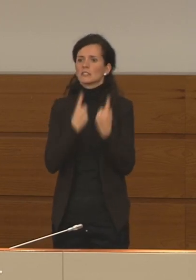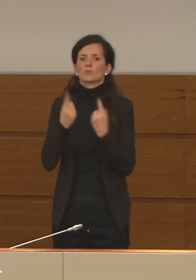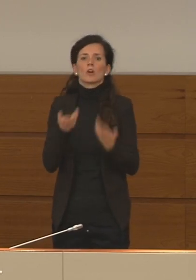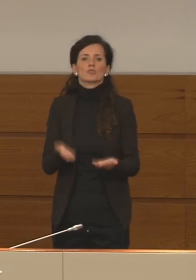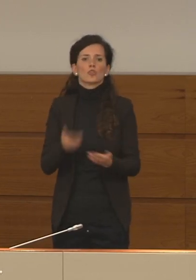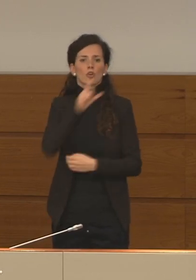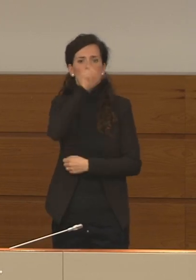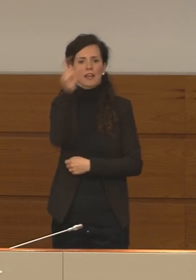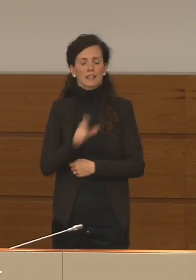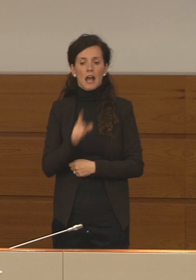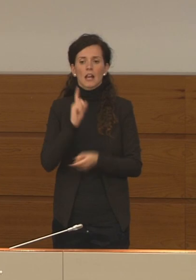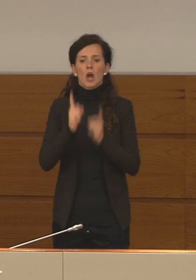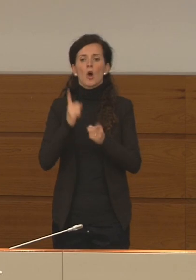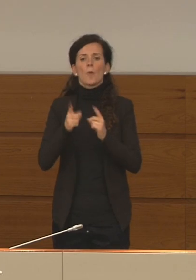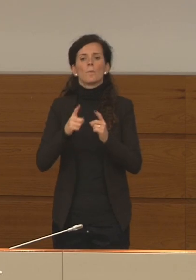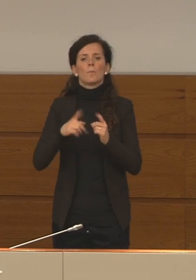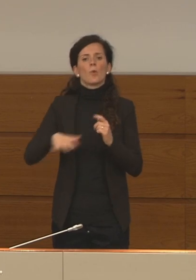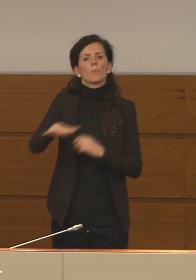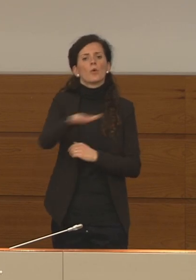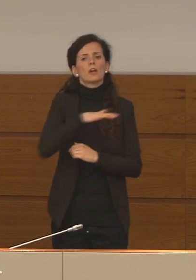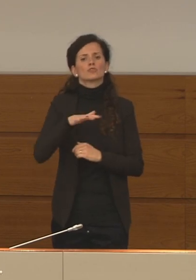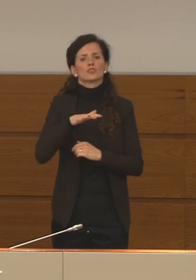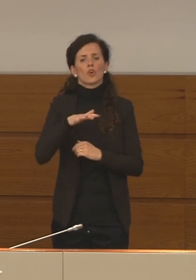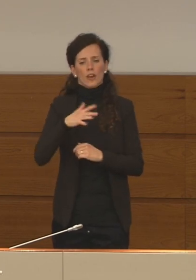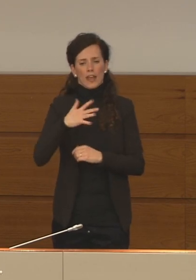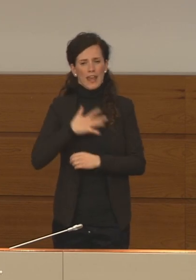popolazione anziana, le persone anziane assumano un